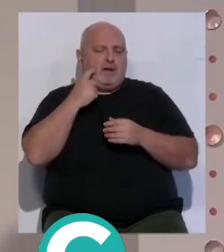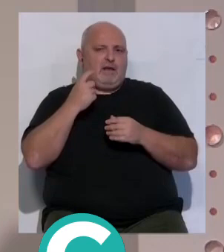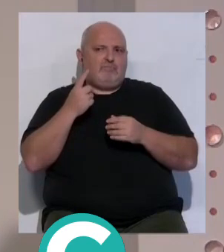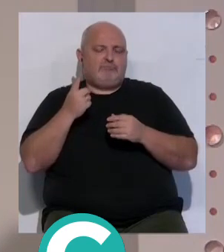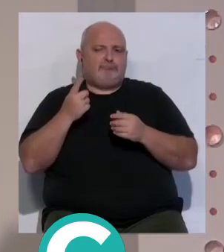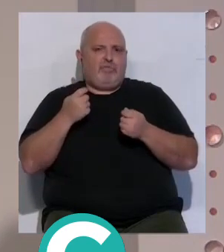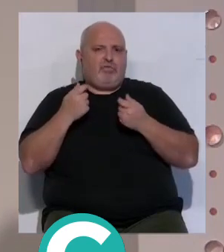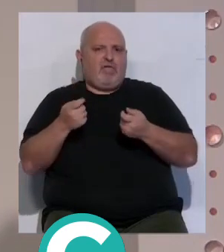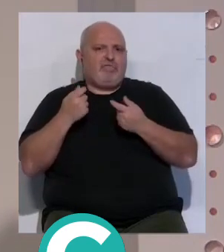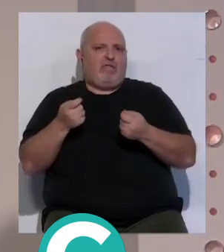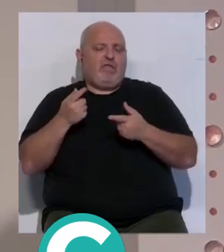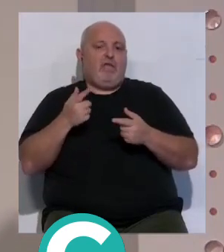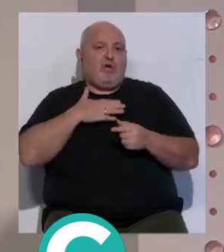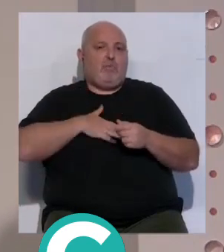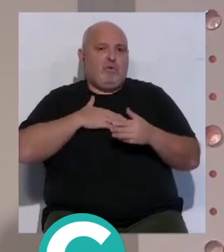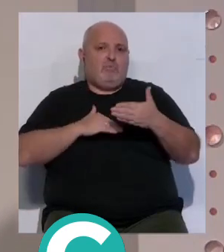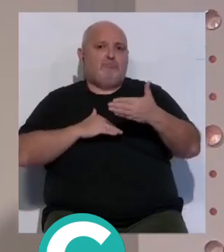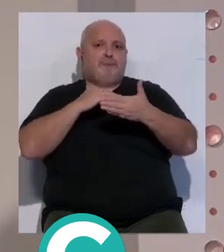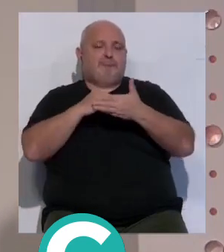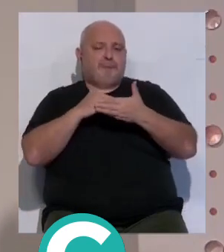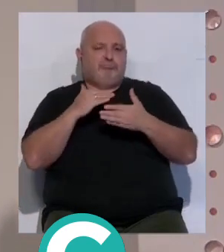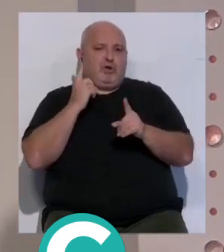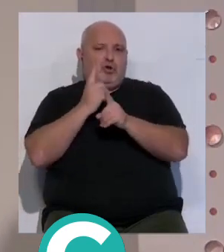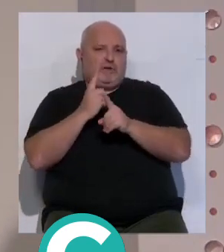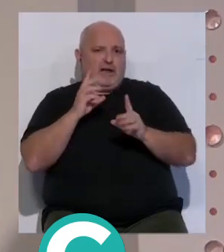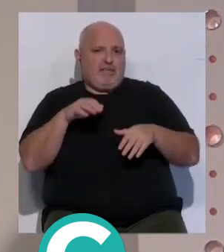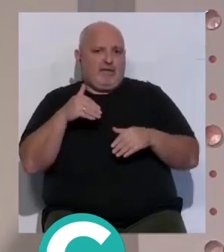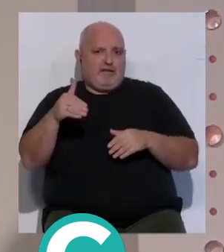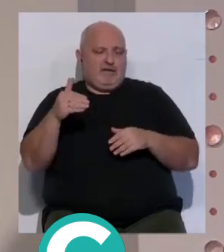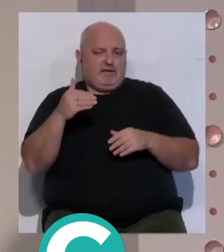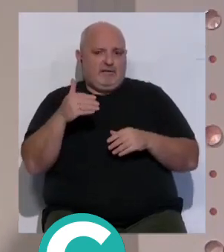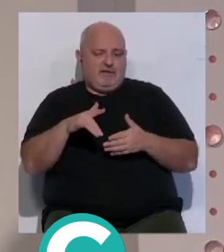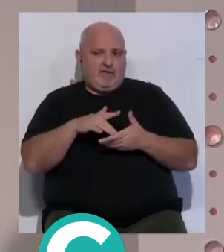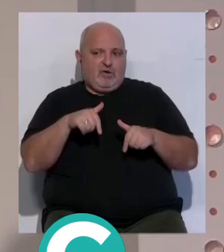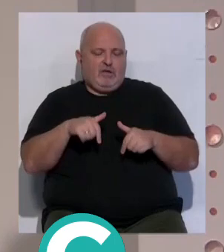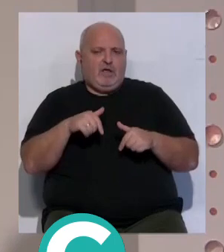está en una situación bastante cómoda para ser rival directo del Cádiz a día de hoy llegan al